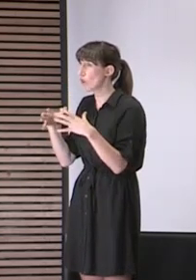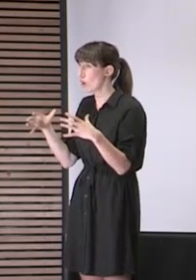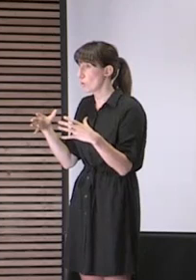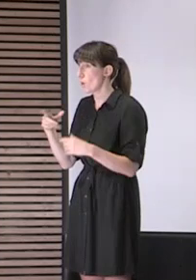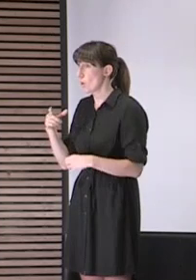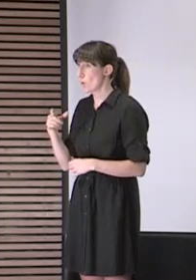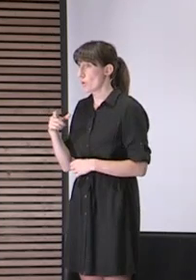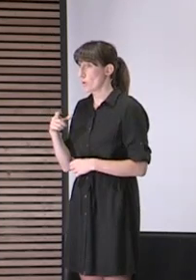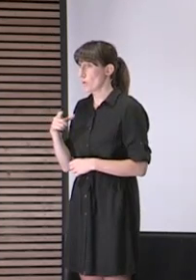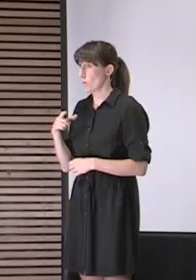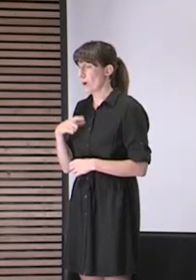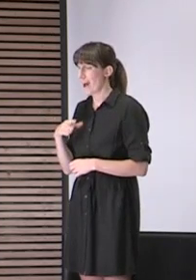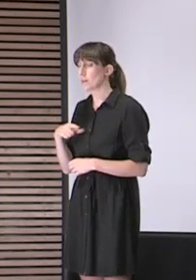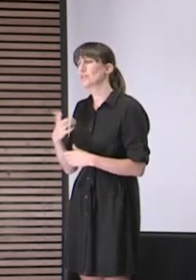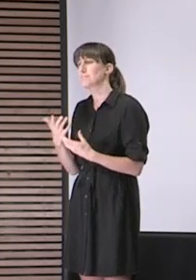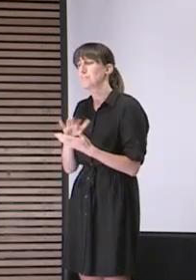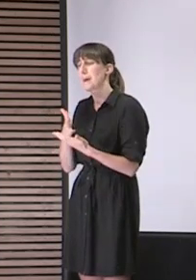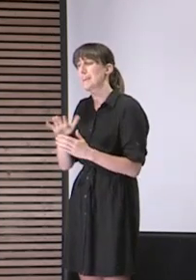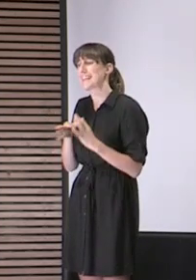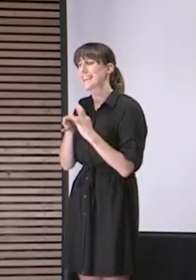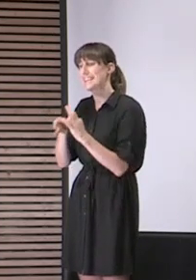desglose de la etnia y el desglose de la edad, refleja que